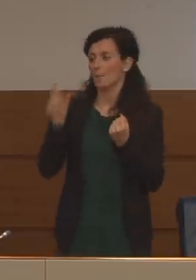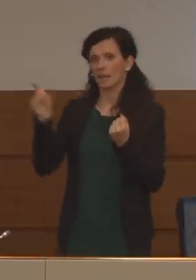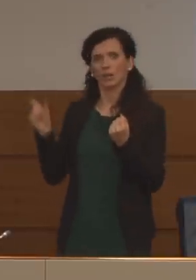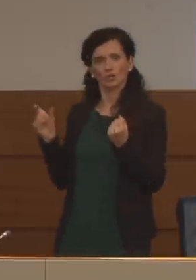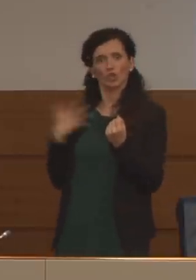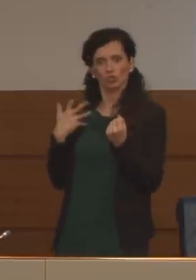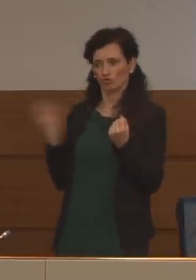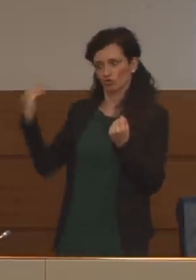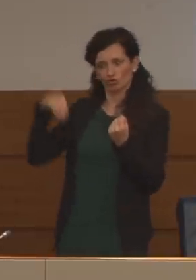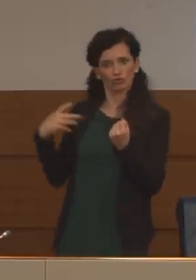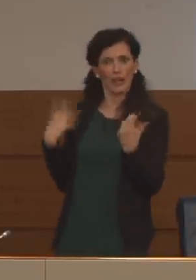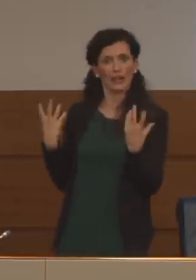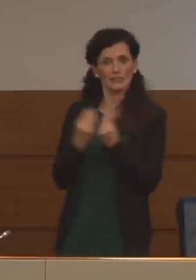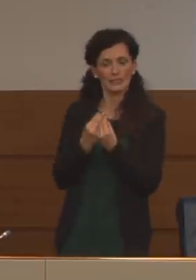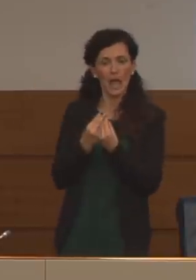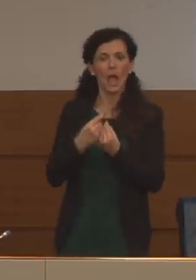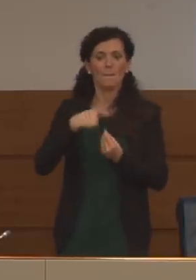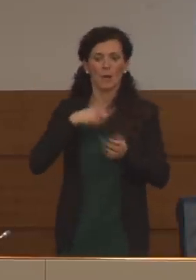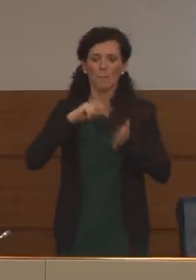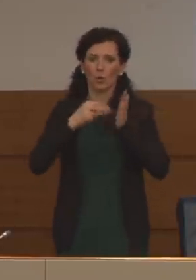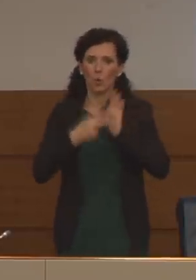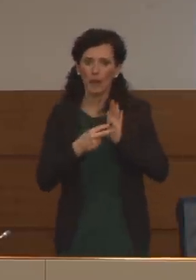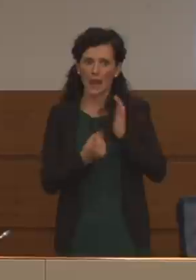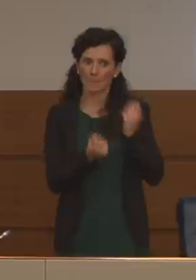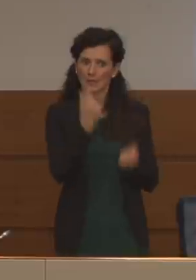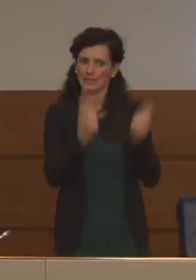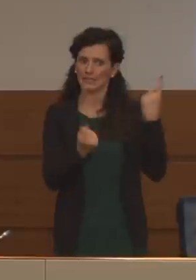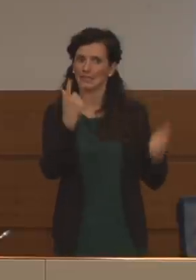sintomatologia respiratoria l'uso della mascherina è appropriato perché